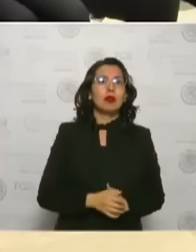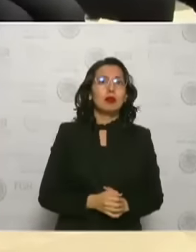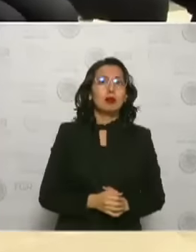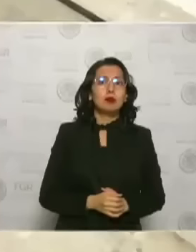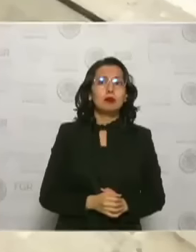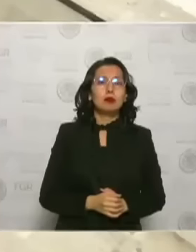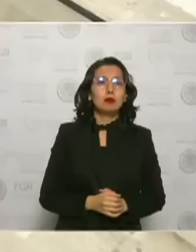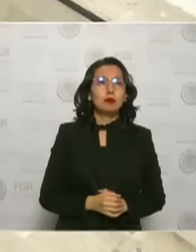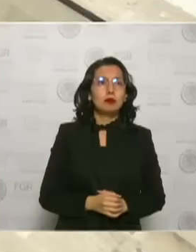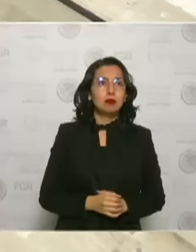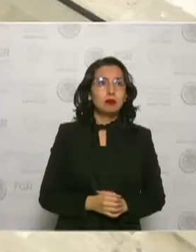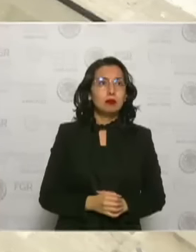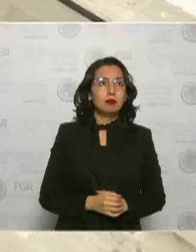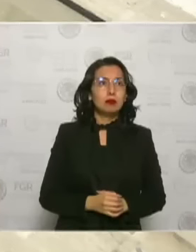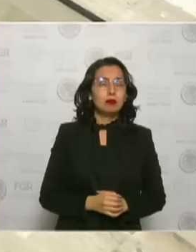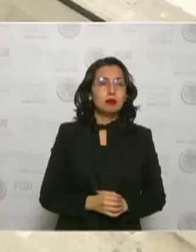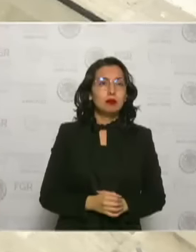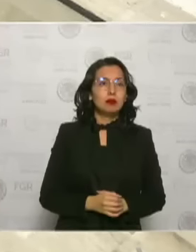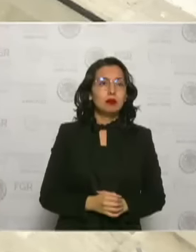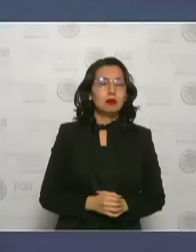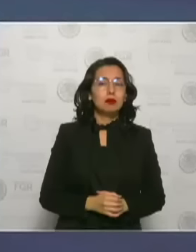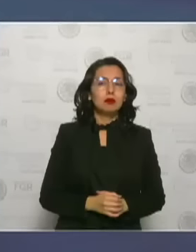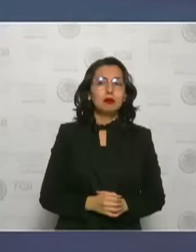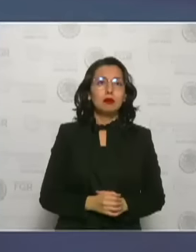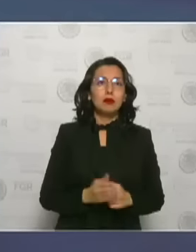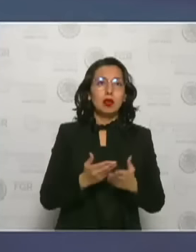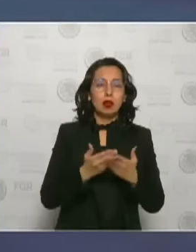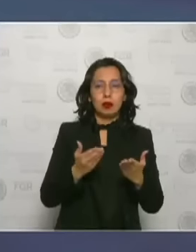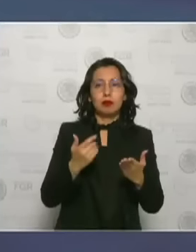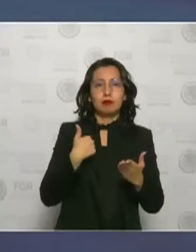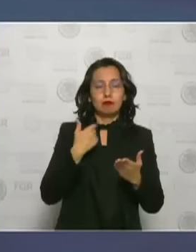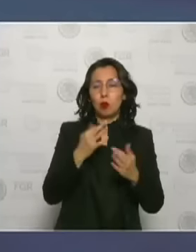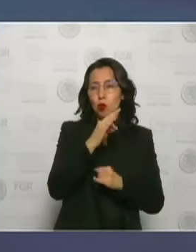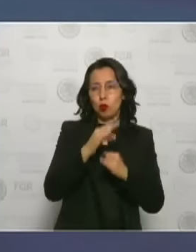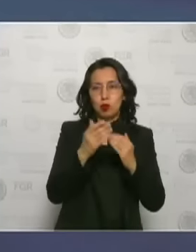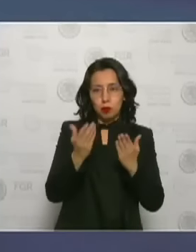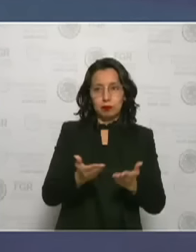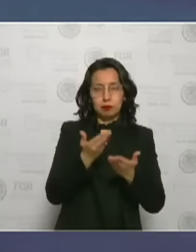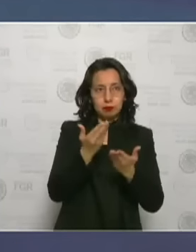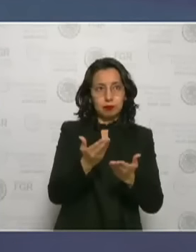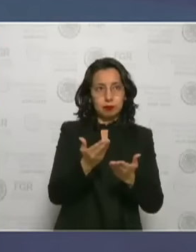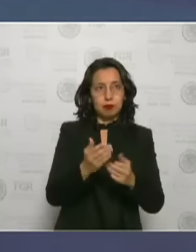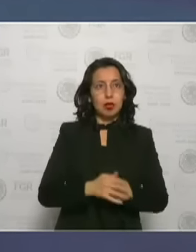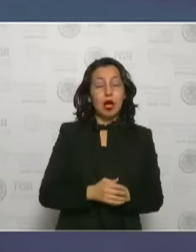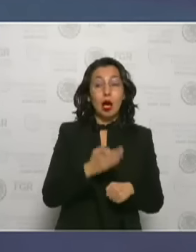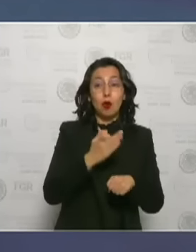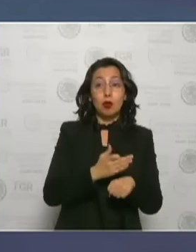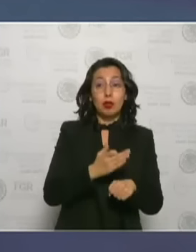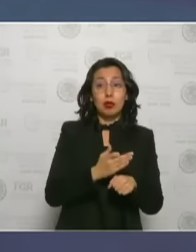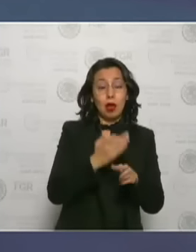Quiero compartir con ustedes una reflexión final. Estamos viviendo un momento histórico